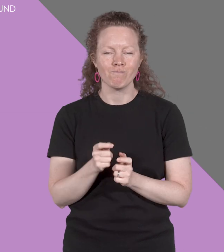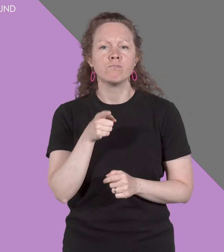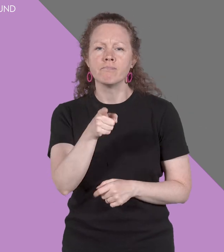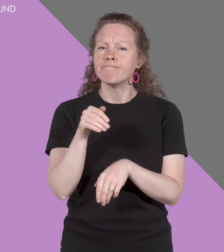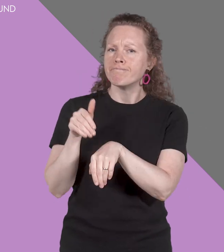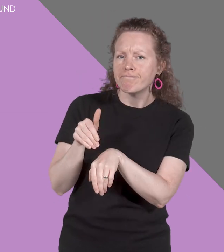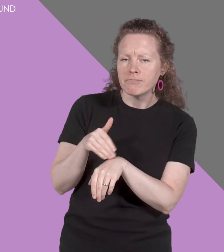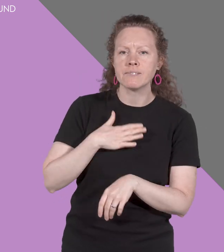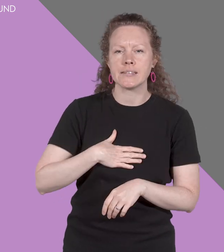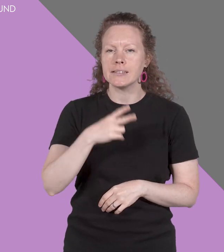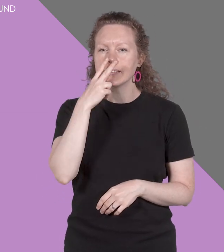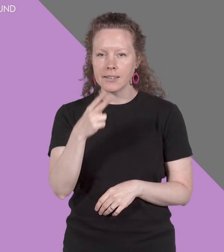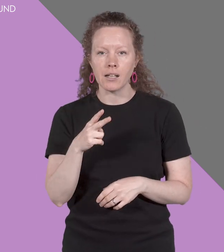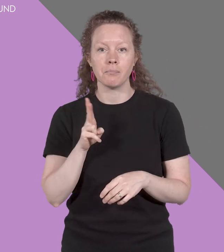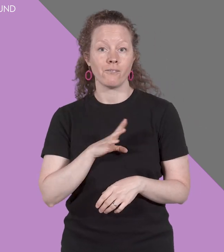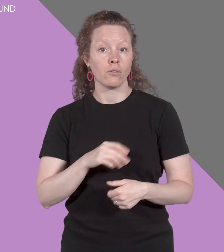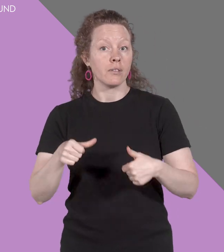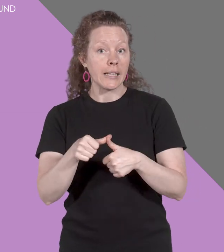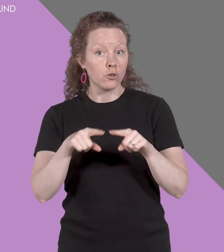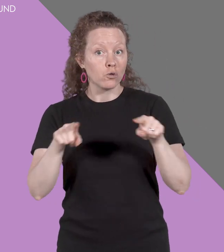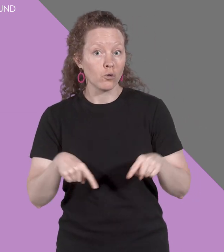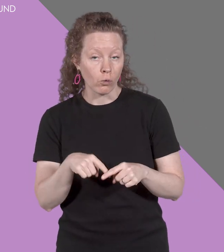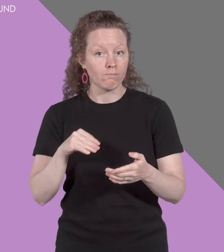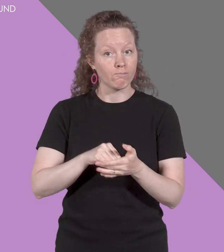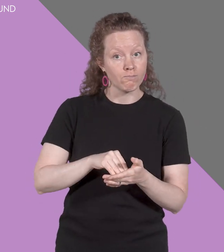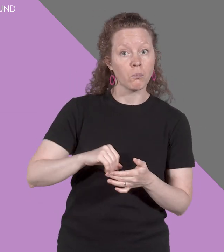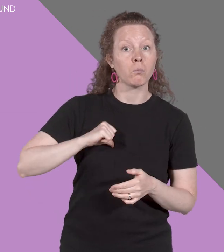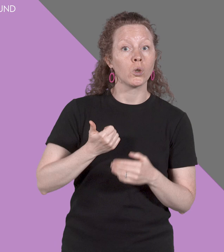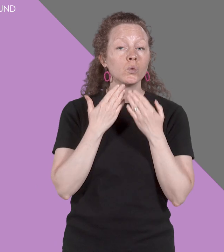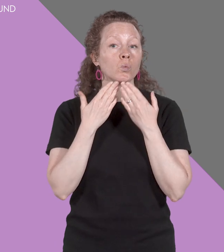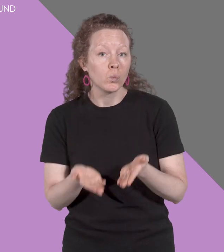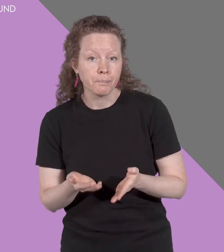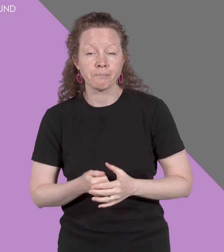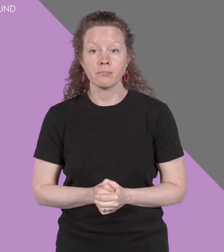ska du be att få se insamlingstillståndet som beviljats av en polismyndighet.